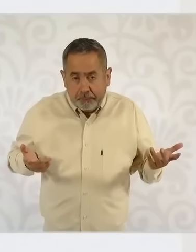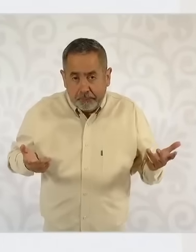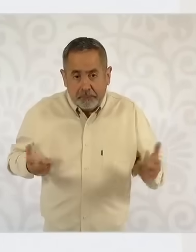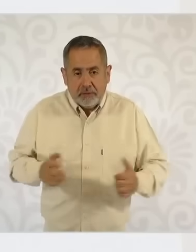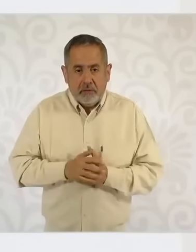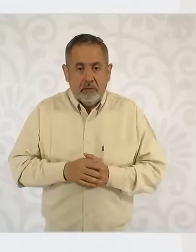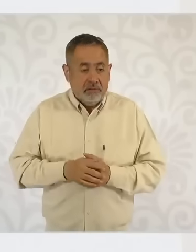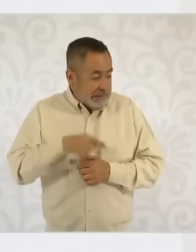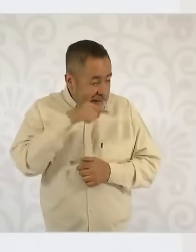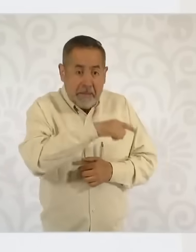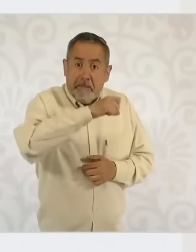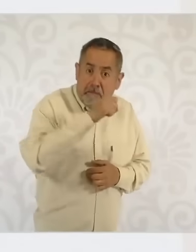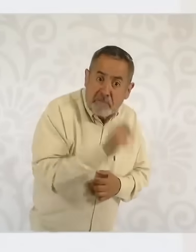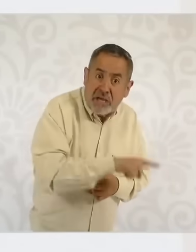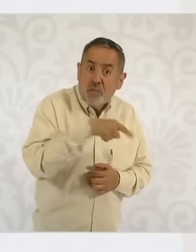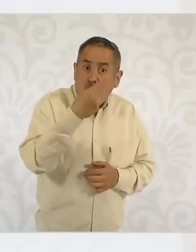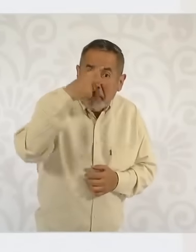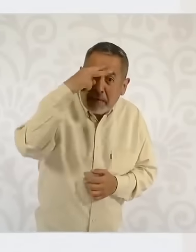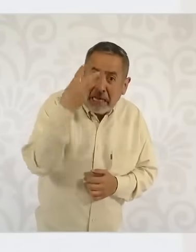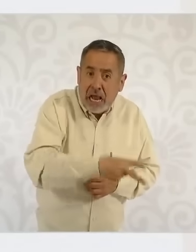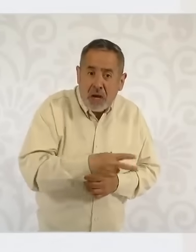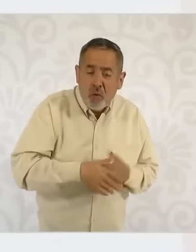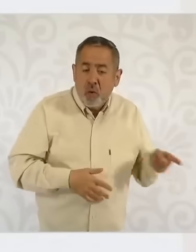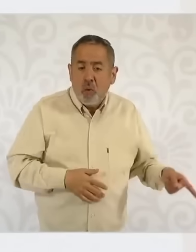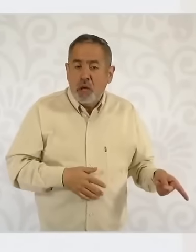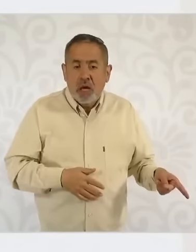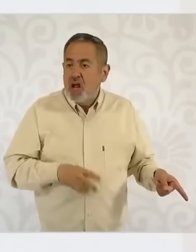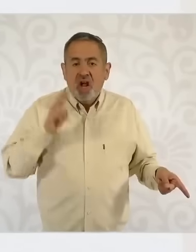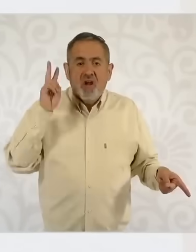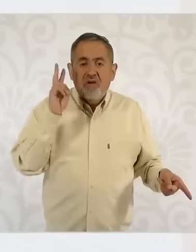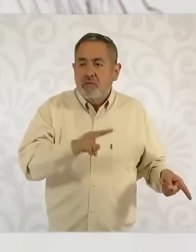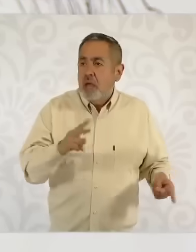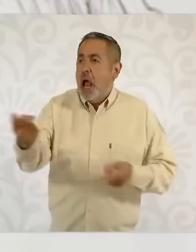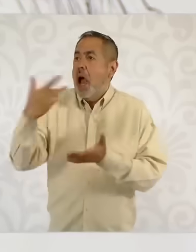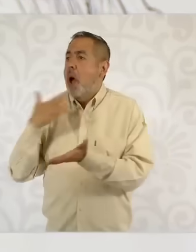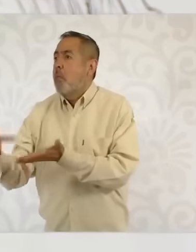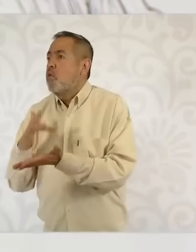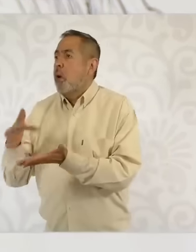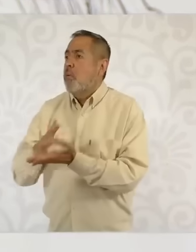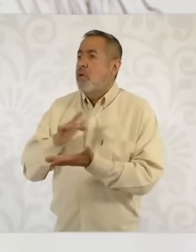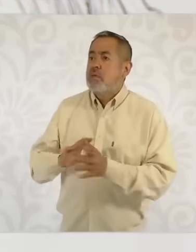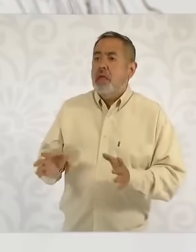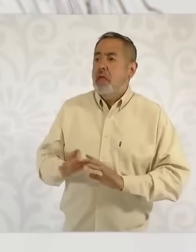mexicanos que ya no tienen prácticamente apoyo de la gente y con lo que y que lo